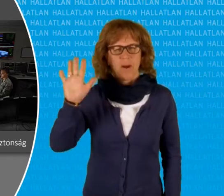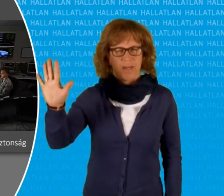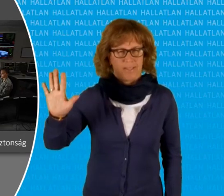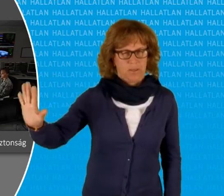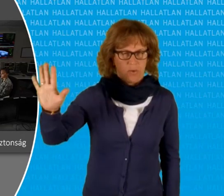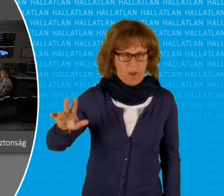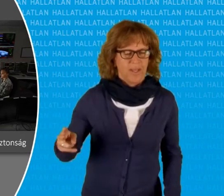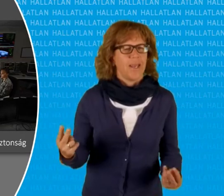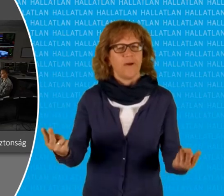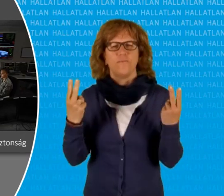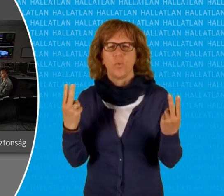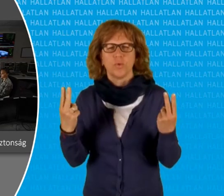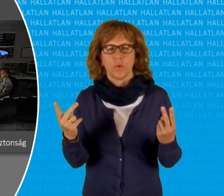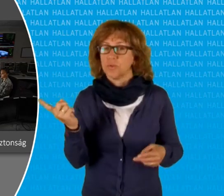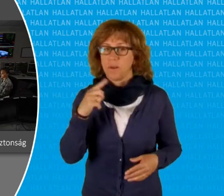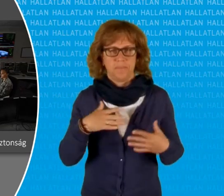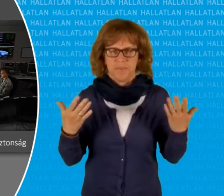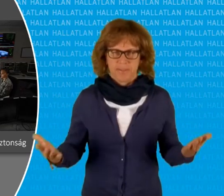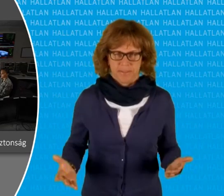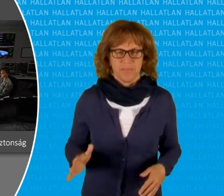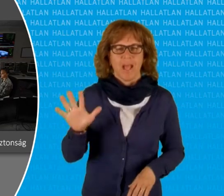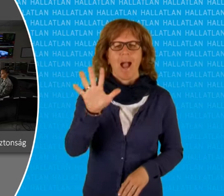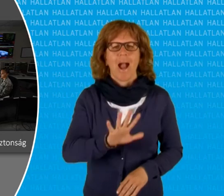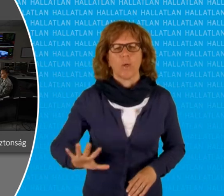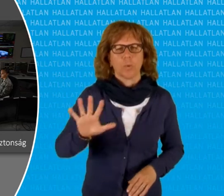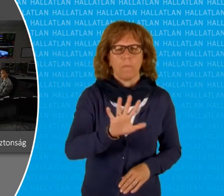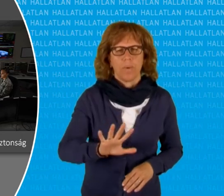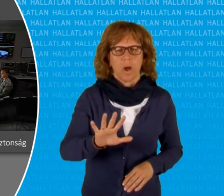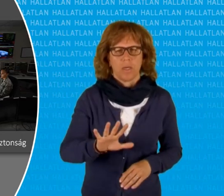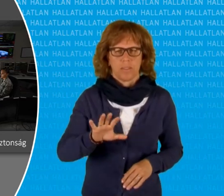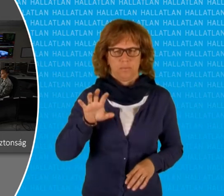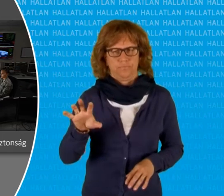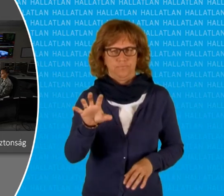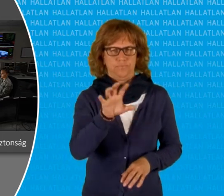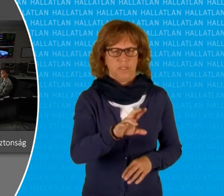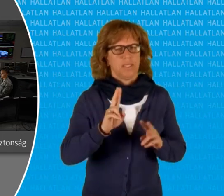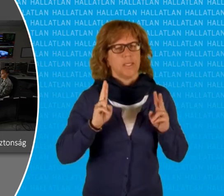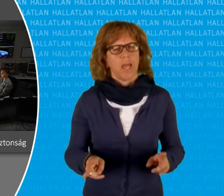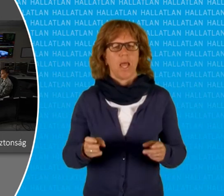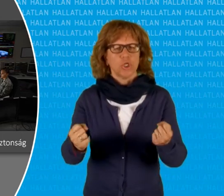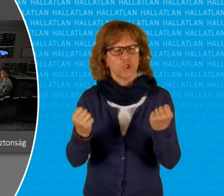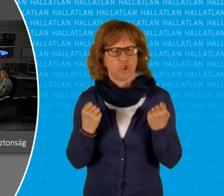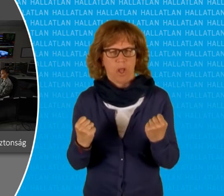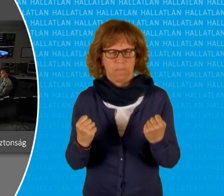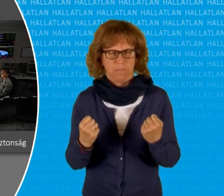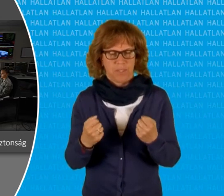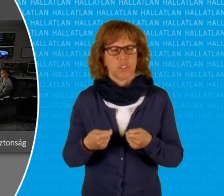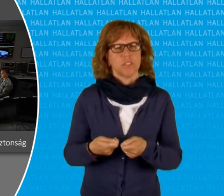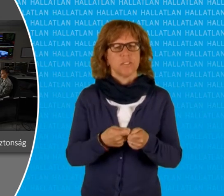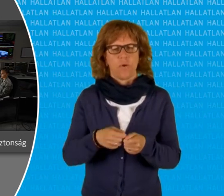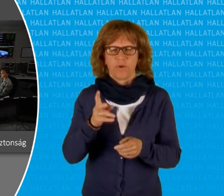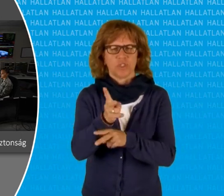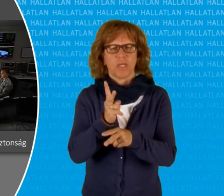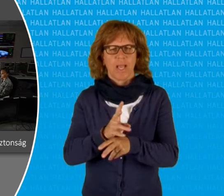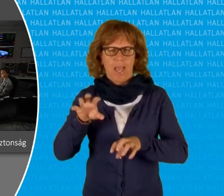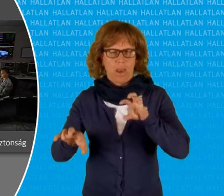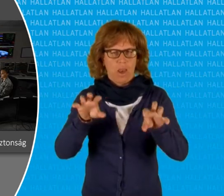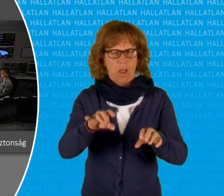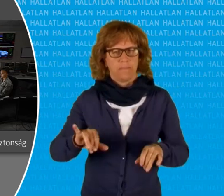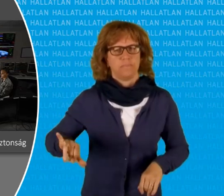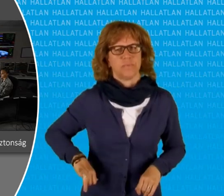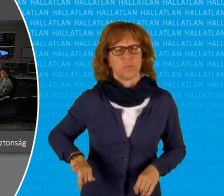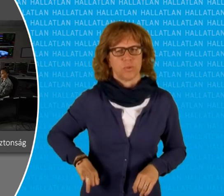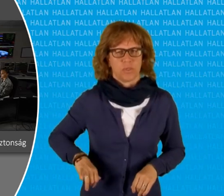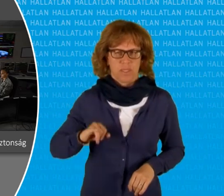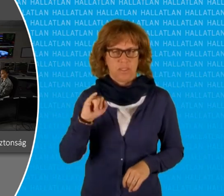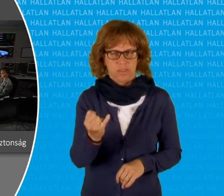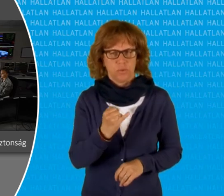Az USA legfőbb érdeke az európai térségben stabilitás, a szövetségesek biztonsága,